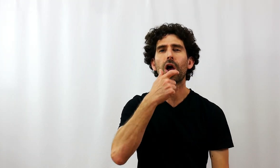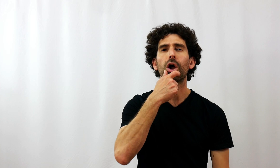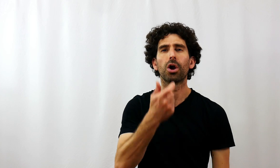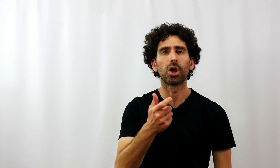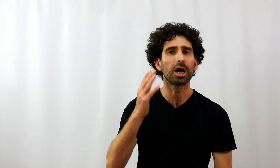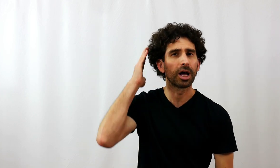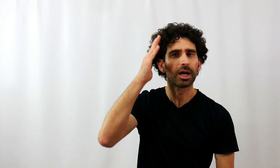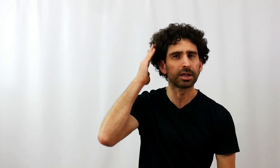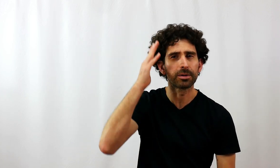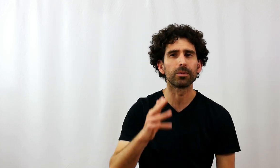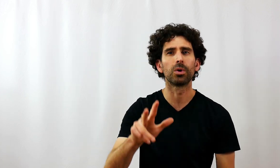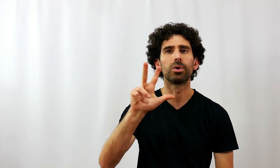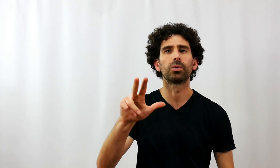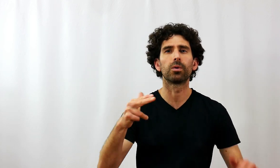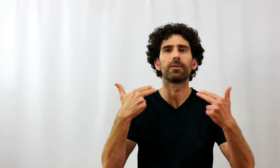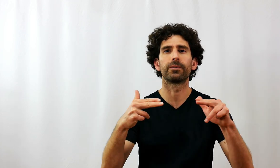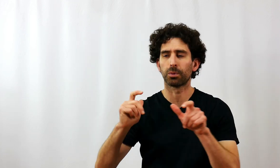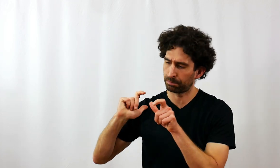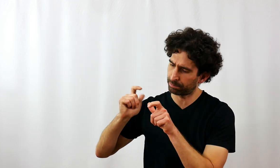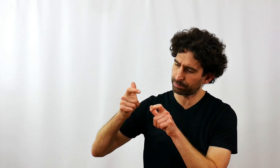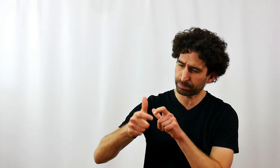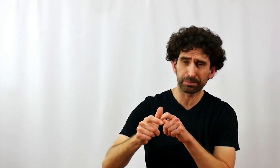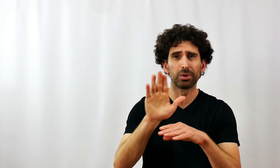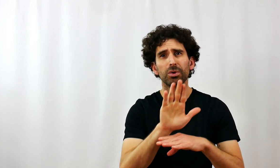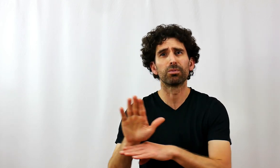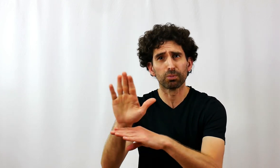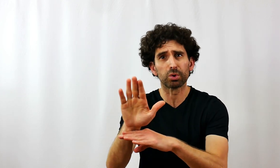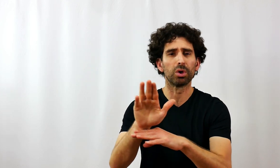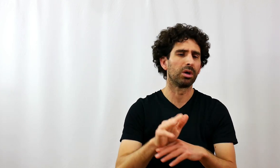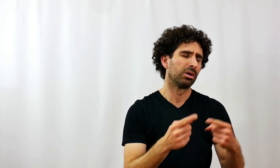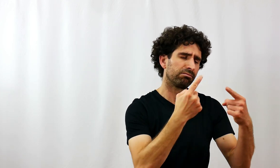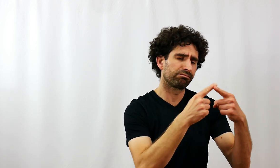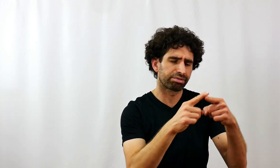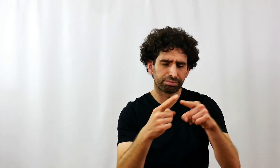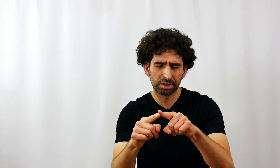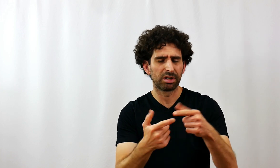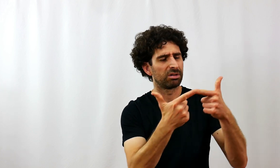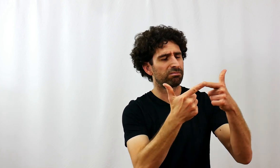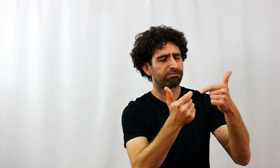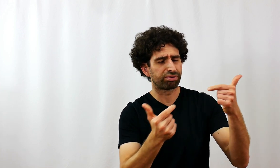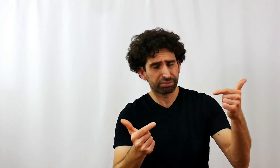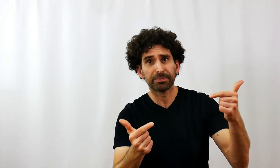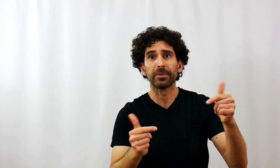Ces trois vidéos vous ont présenté des langues d'animaux différentes et variées